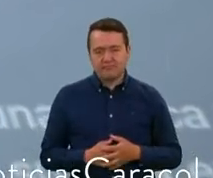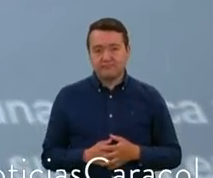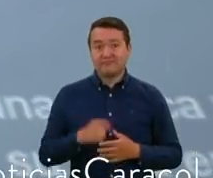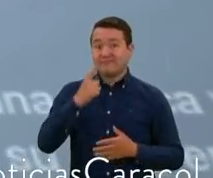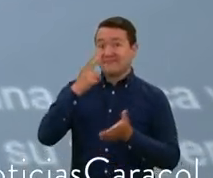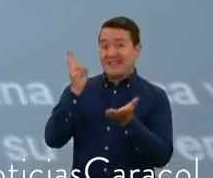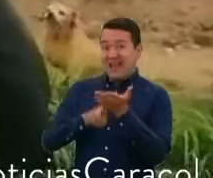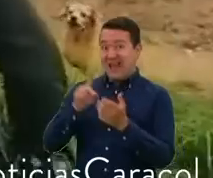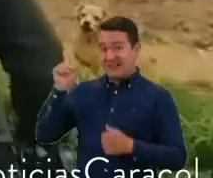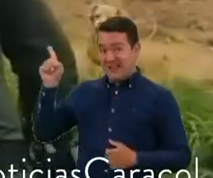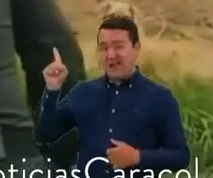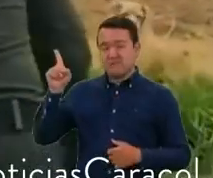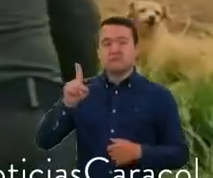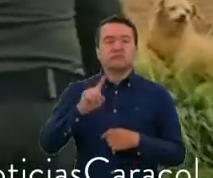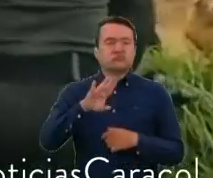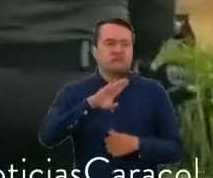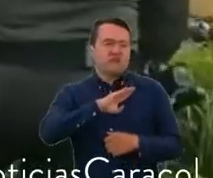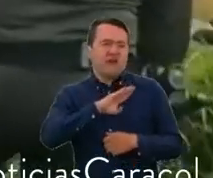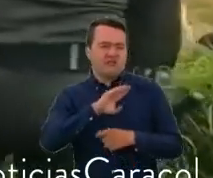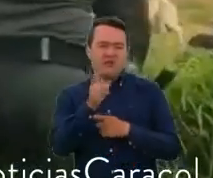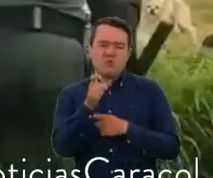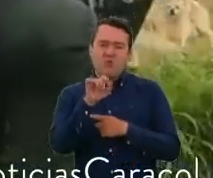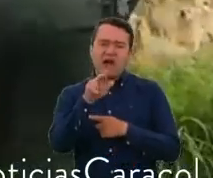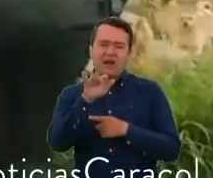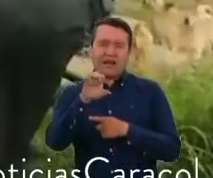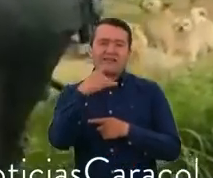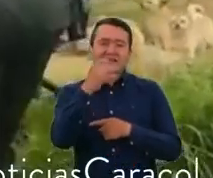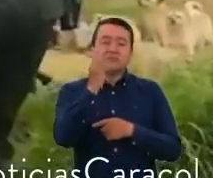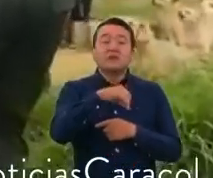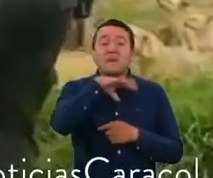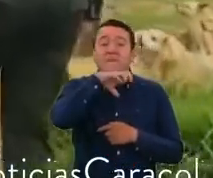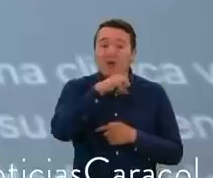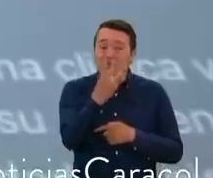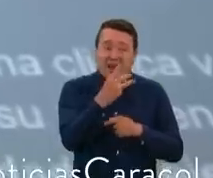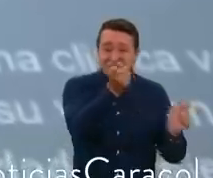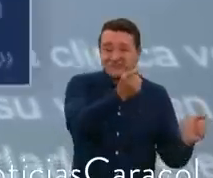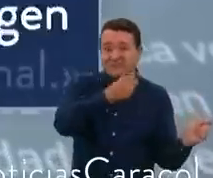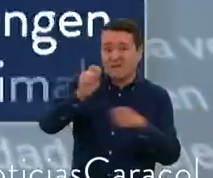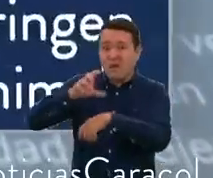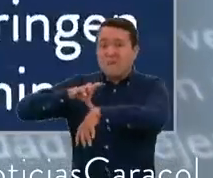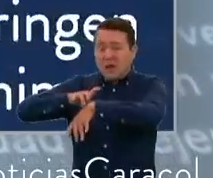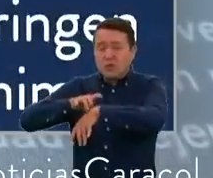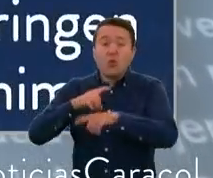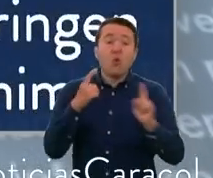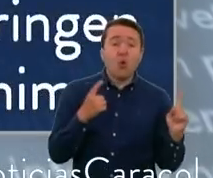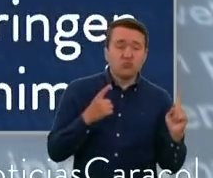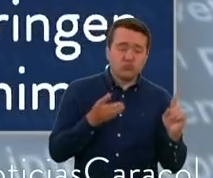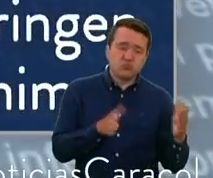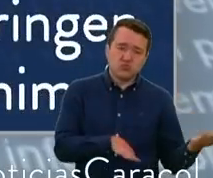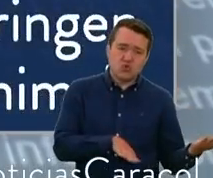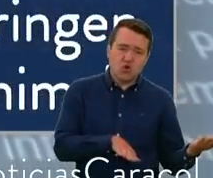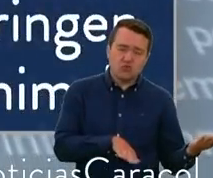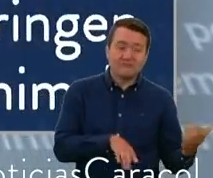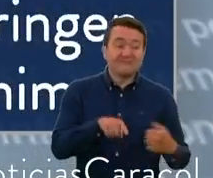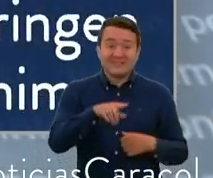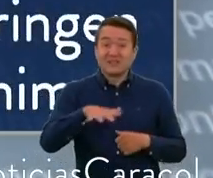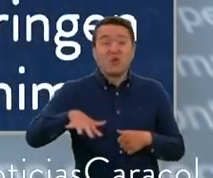entre múltiples causas un abandono.